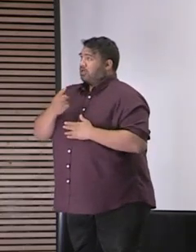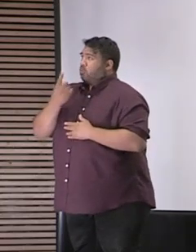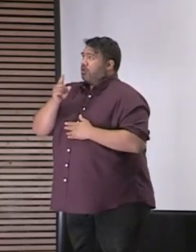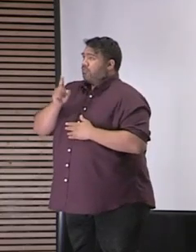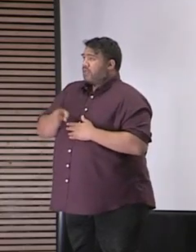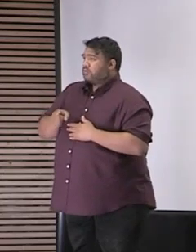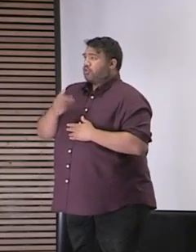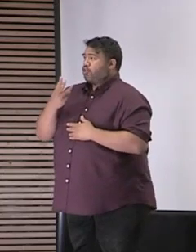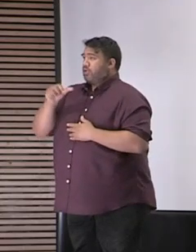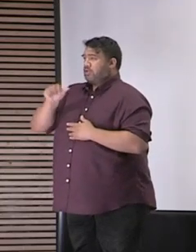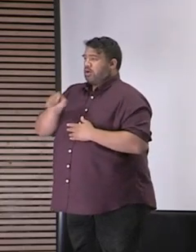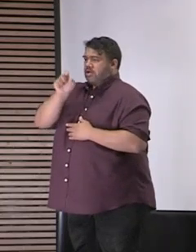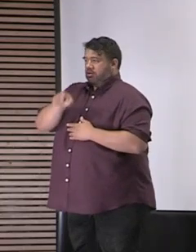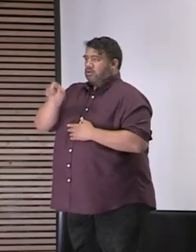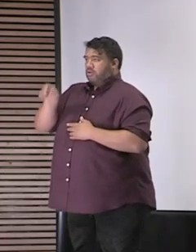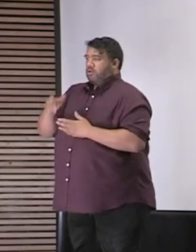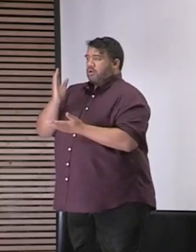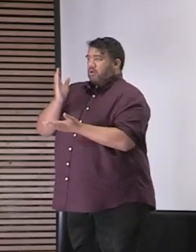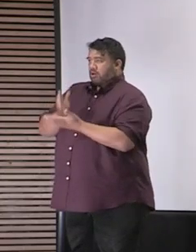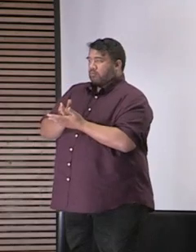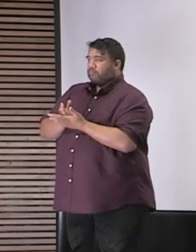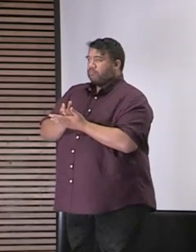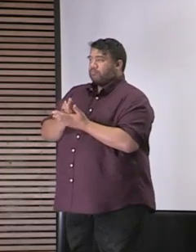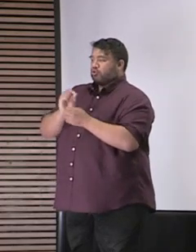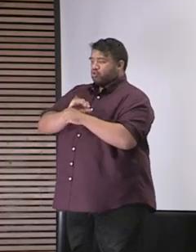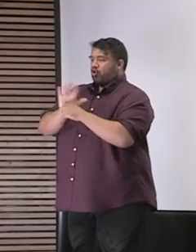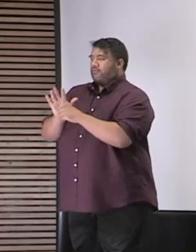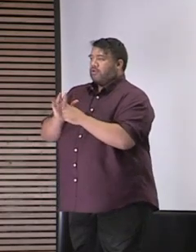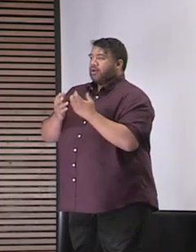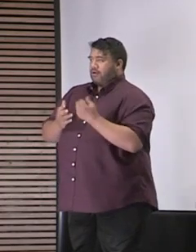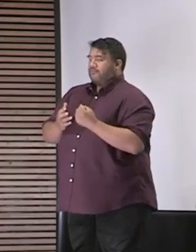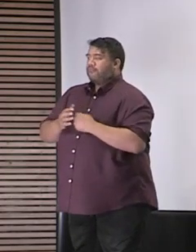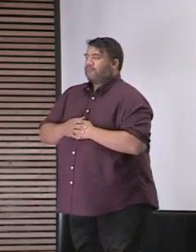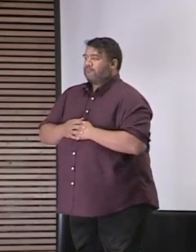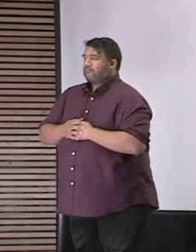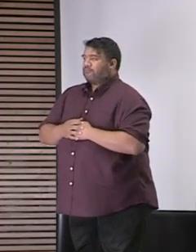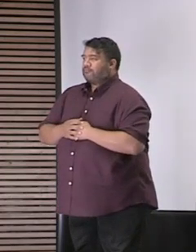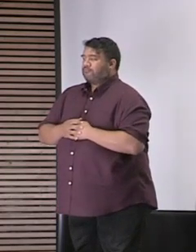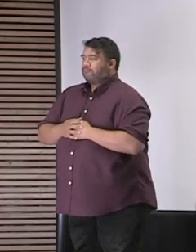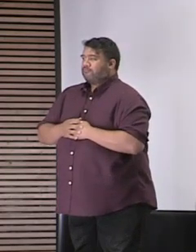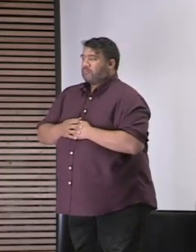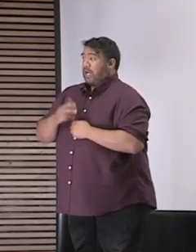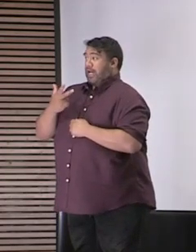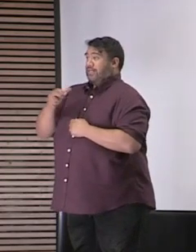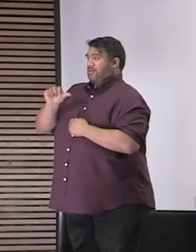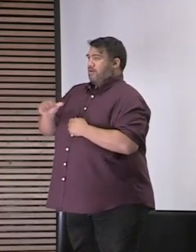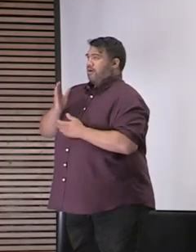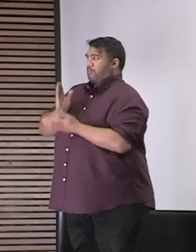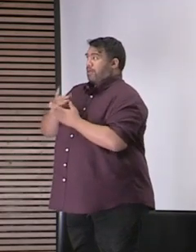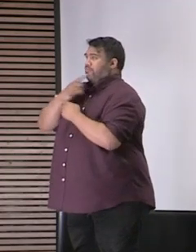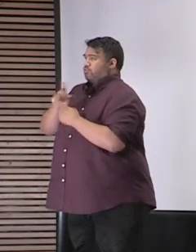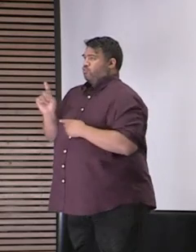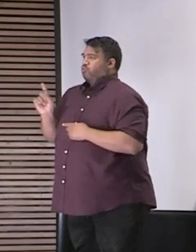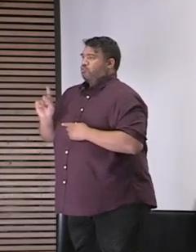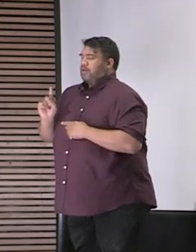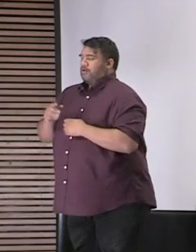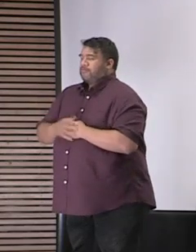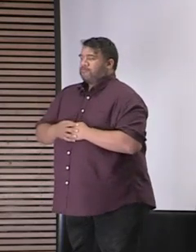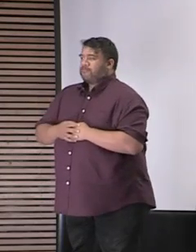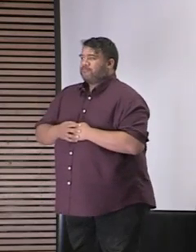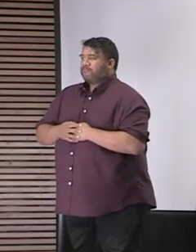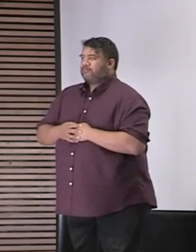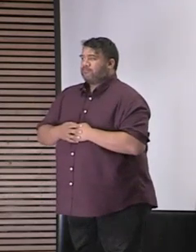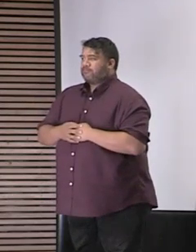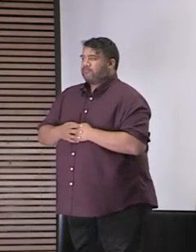respuesta maorí. De vuelta a